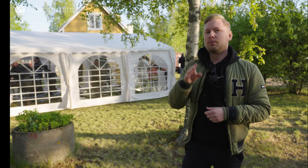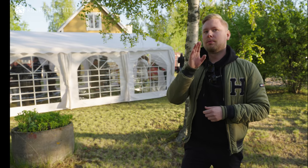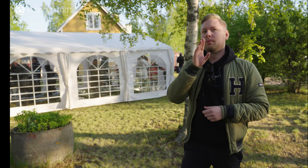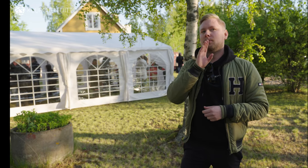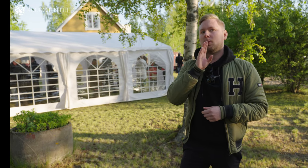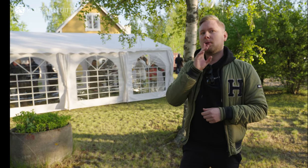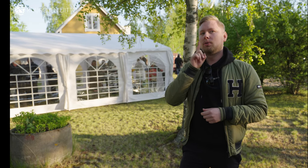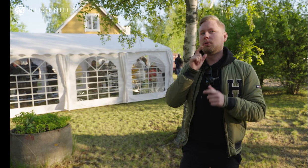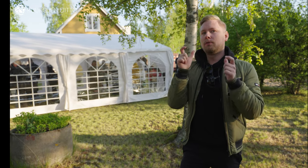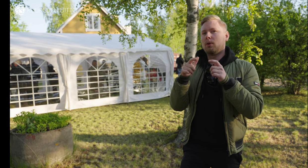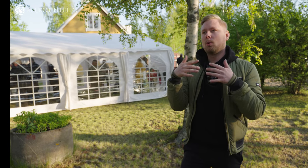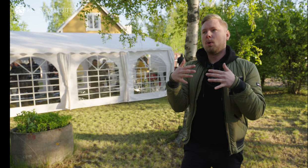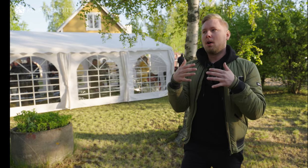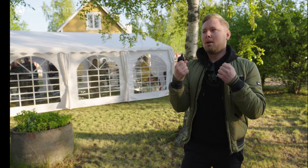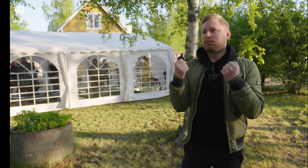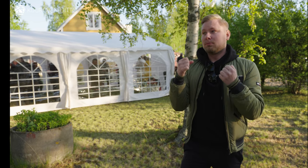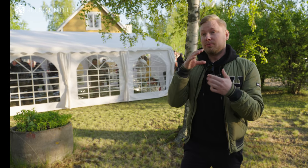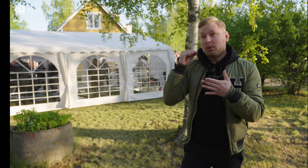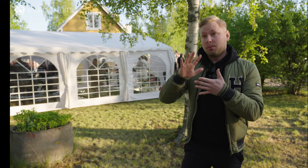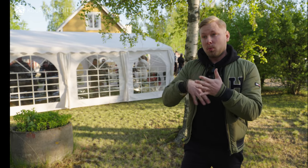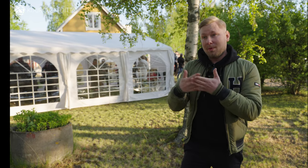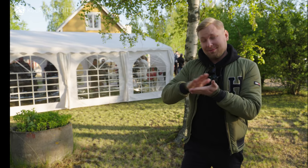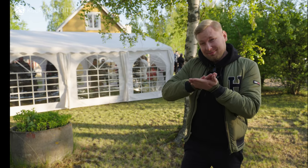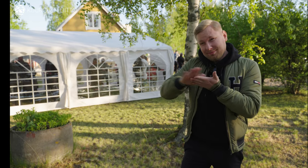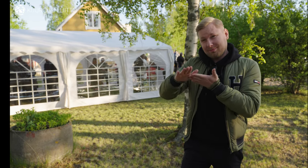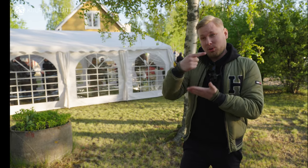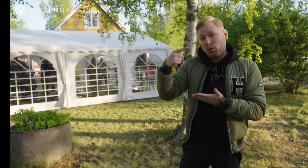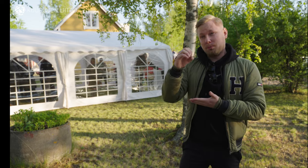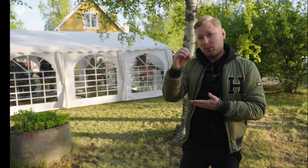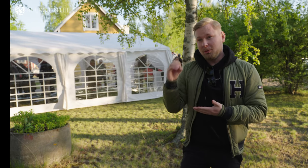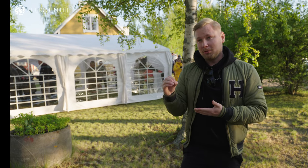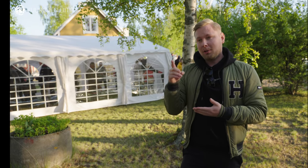Pietarsaaren kuurojen yhdistyksen vahvuus on sen - sataprosenttisen puhdas suomenruotsalainen viittomakieli.